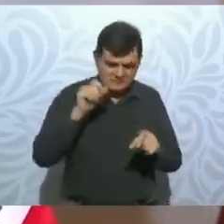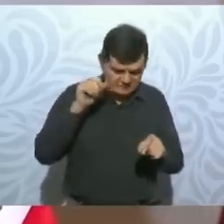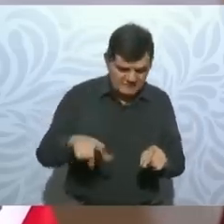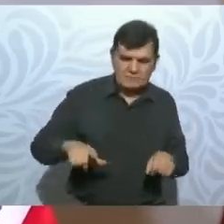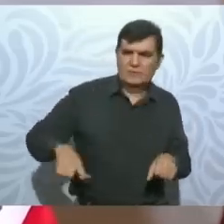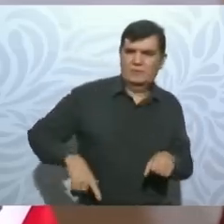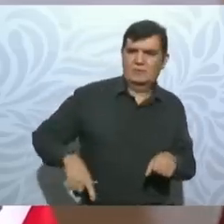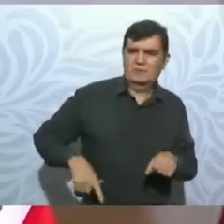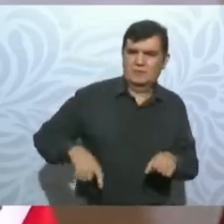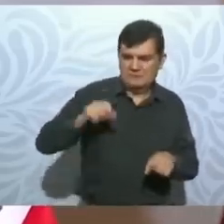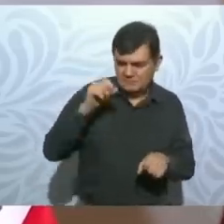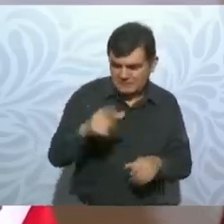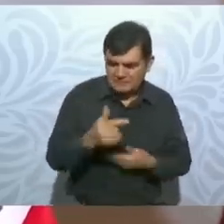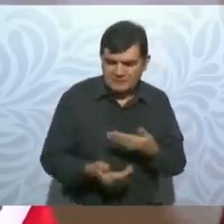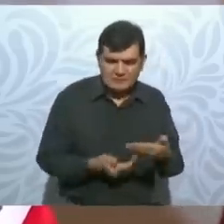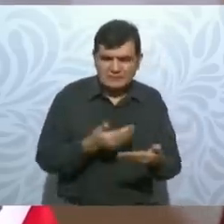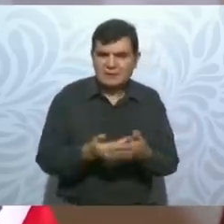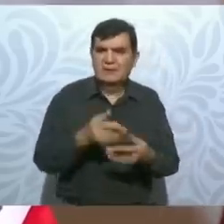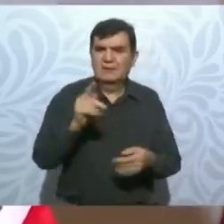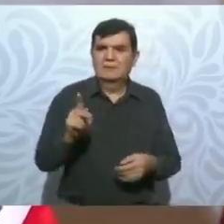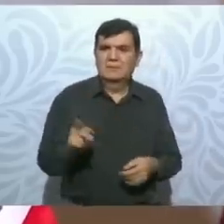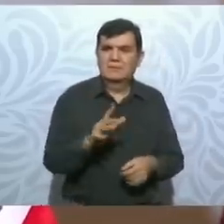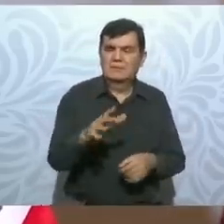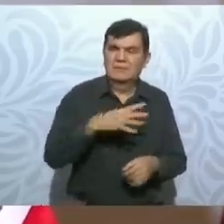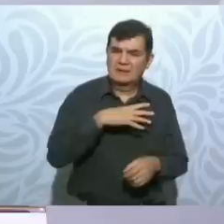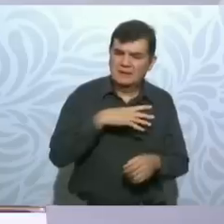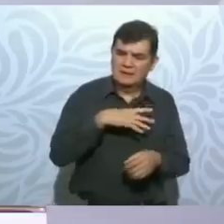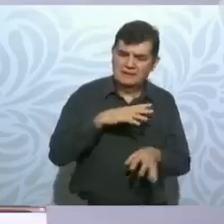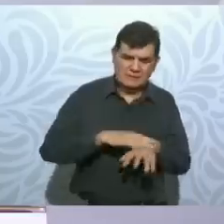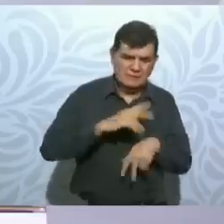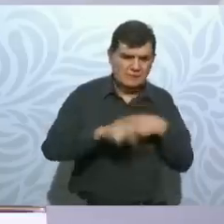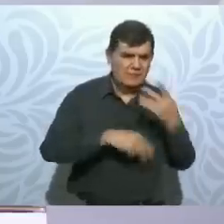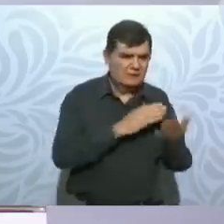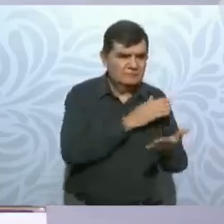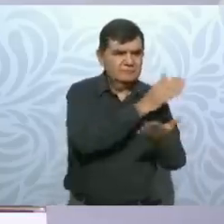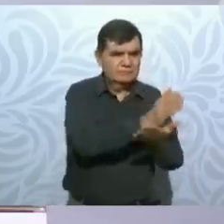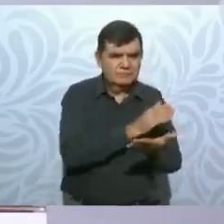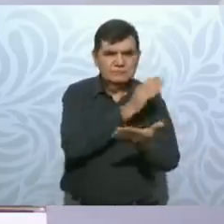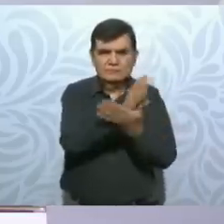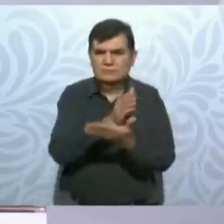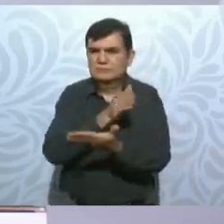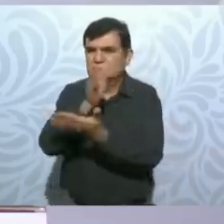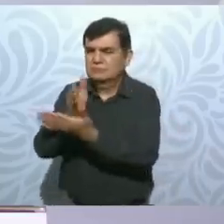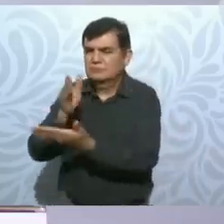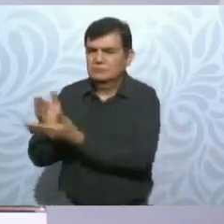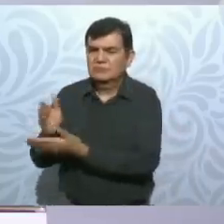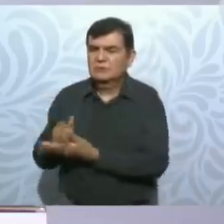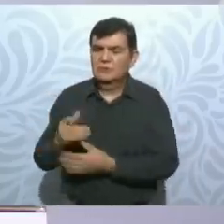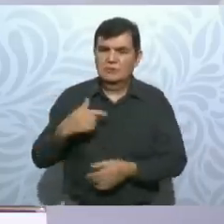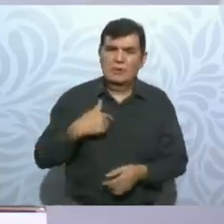y los servidores públicos quienes están yendo a las comunidades no es que estemos contratando a